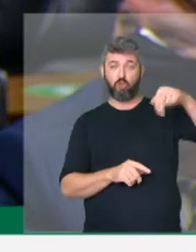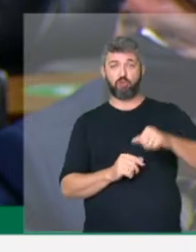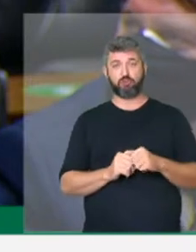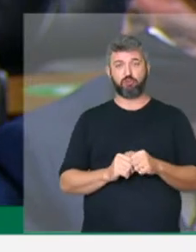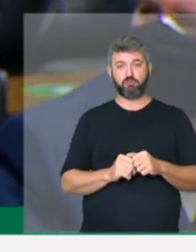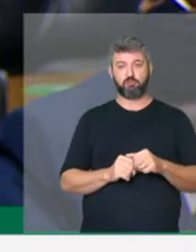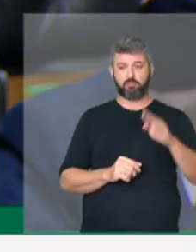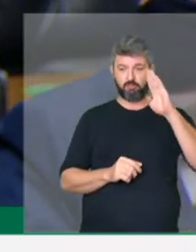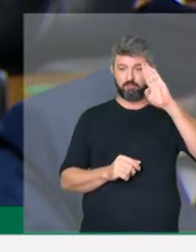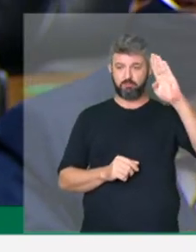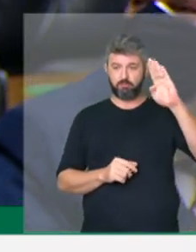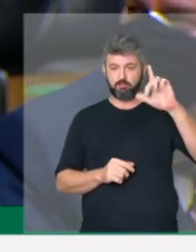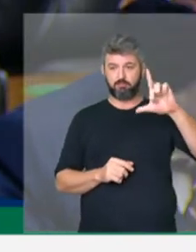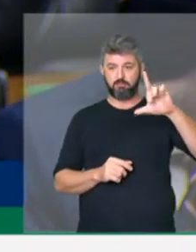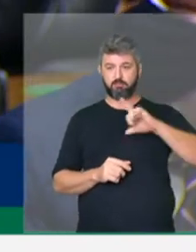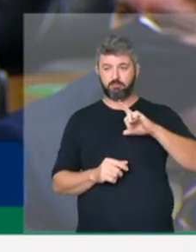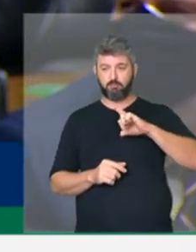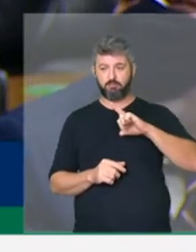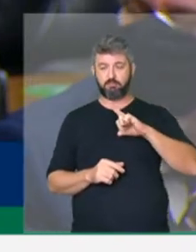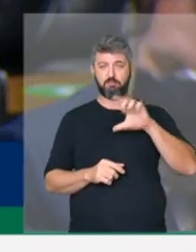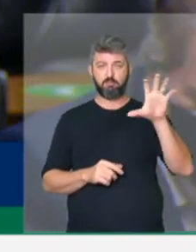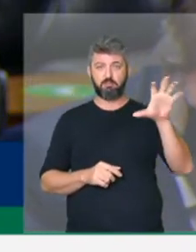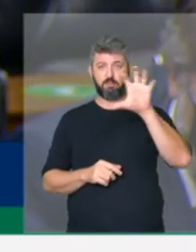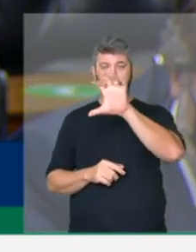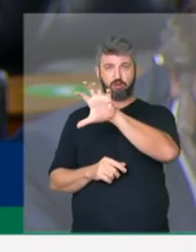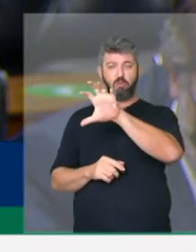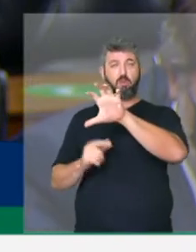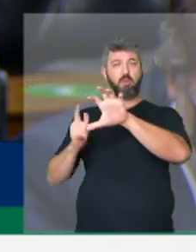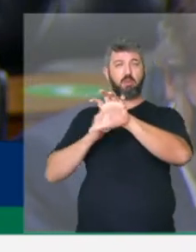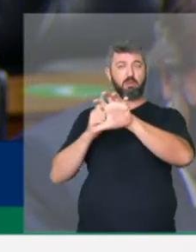ATIVIDADE PRODUTIVA SÃO ESTES FUNDOS. A PROPOSTA QUE FOI TRAZIDA AQUI PELO RELATOR NÃO